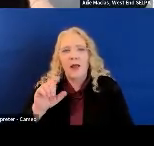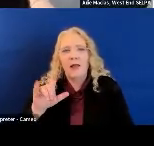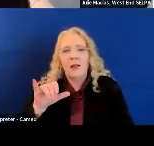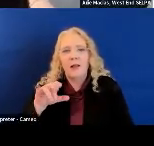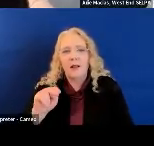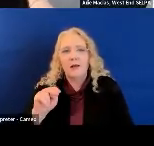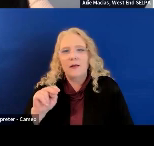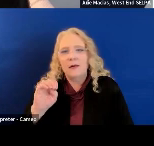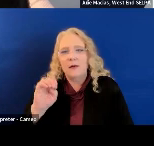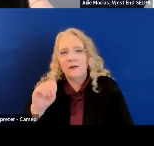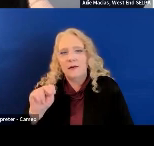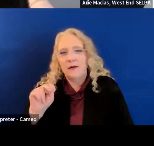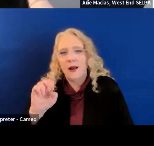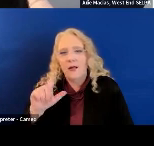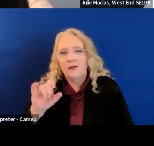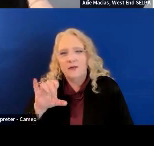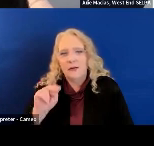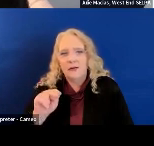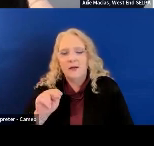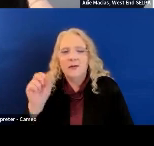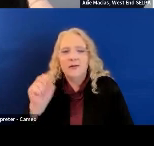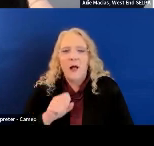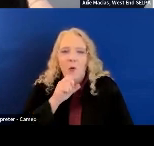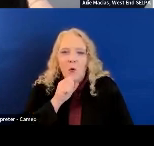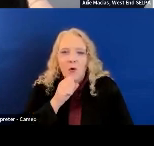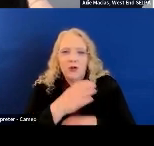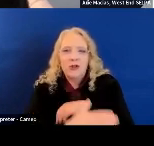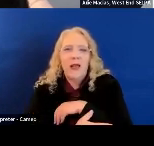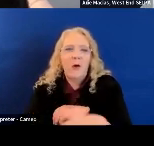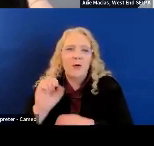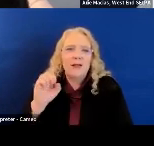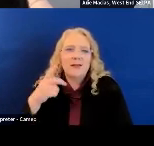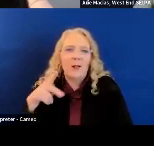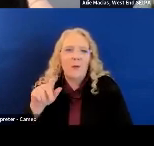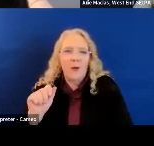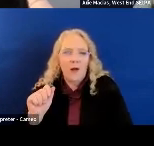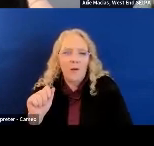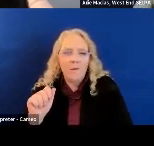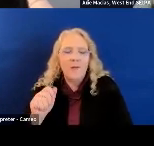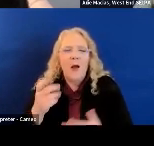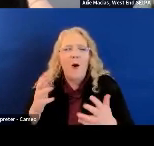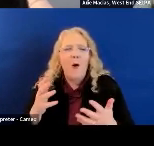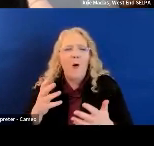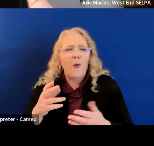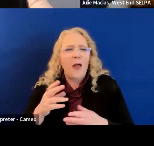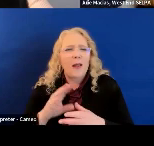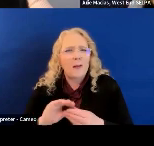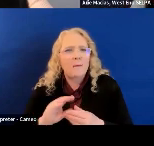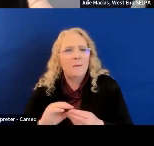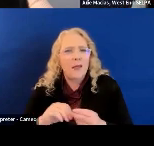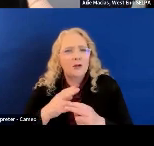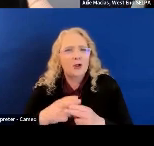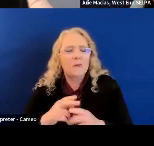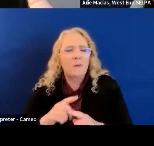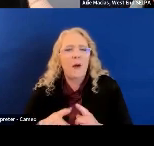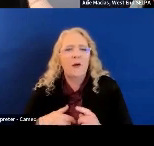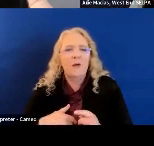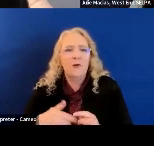creo que la Dr. Heenan ya mencionó esto, pero hay tres segmentos de las